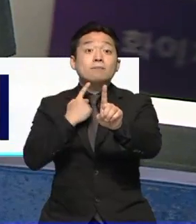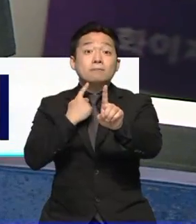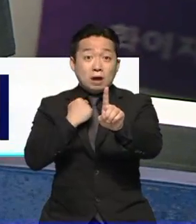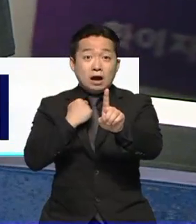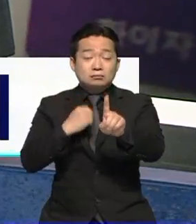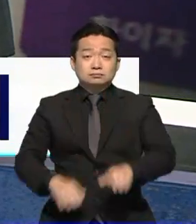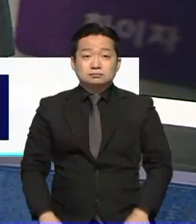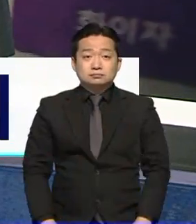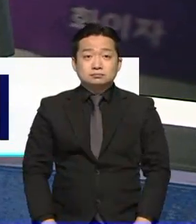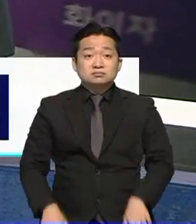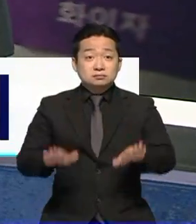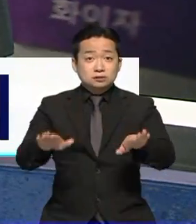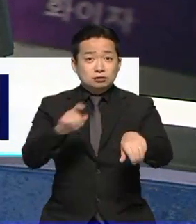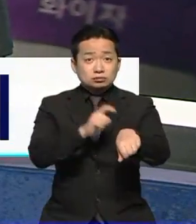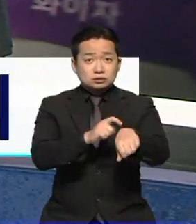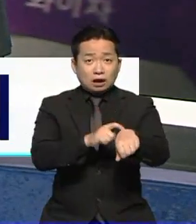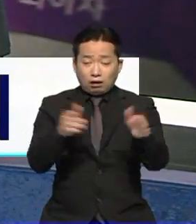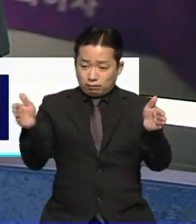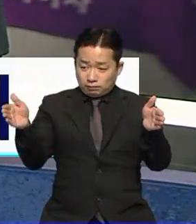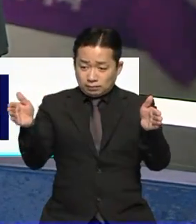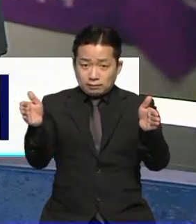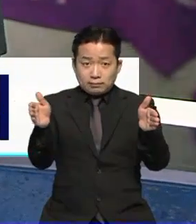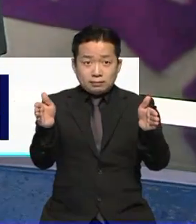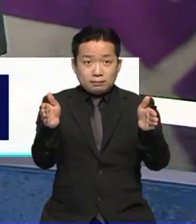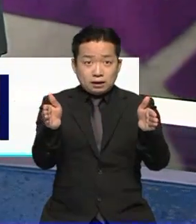조금씩 당겨지더니 이제는 3개월로 줄어들었습니다.